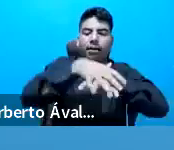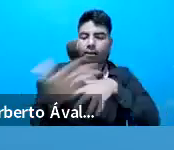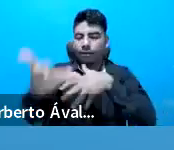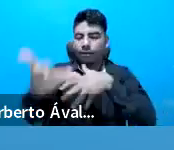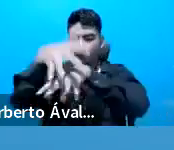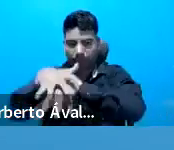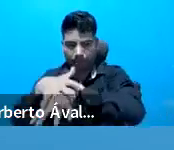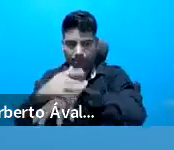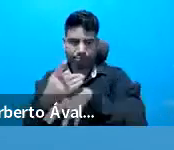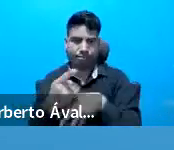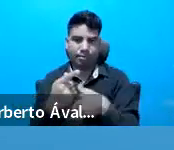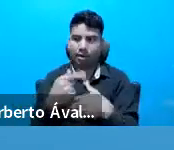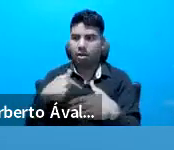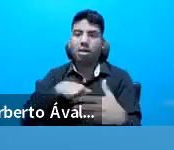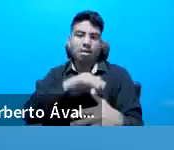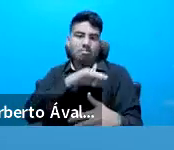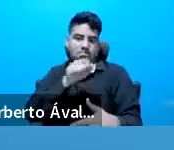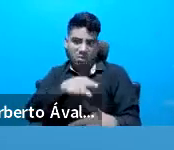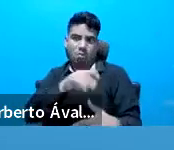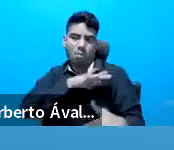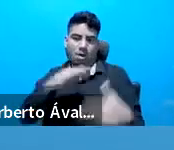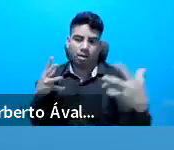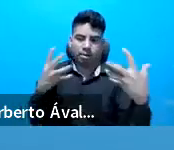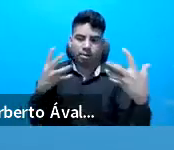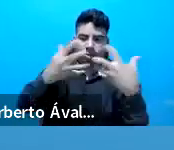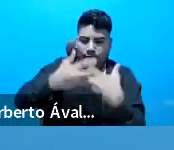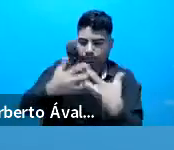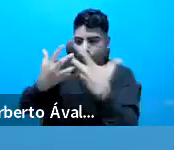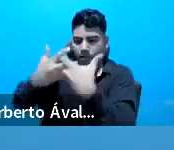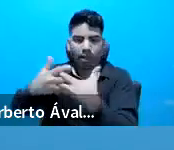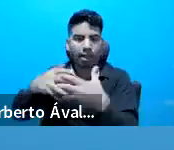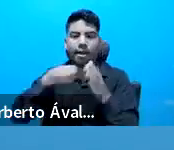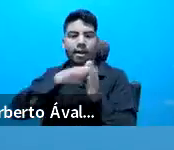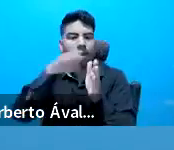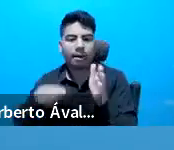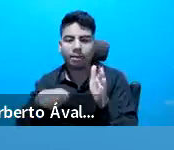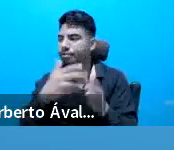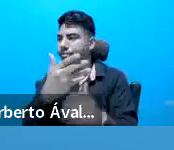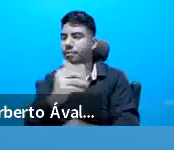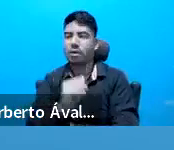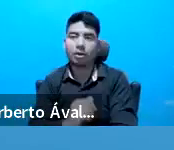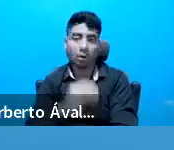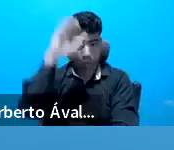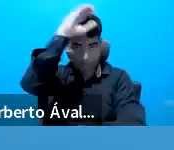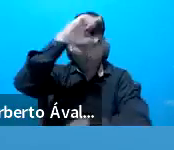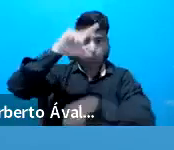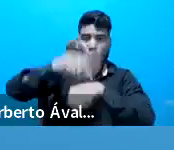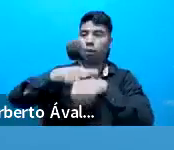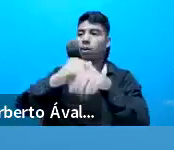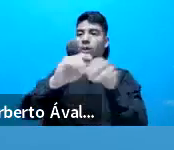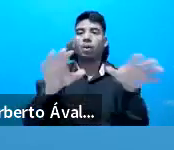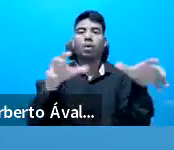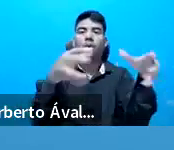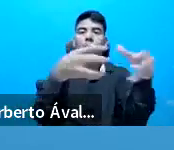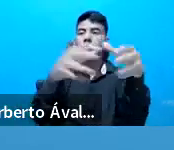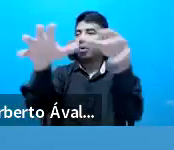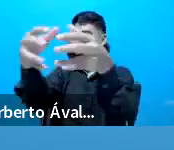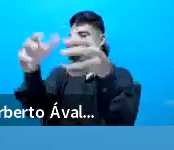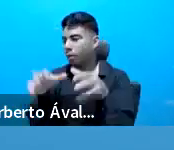decir. decir, que hacemos lo que podemos hacer no más, es podemos hacer no más. Entonces, por por ejemplo, en algunas comunidades , algunas